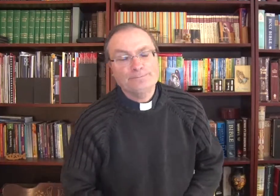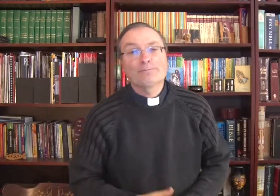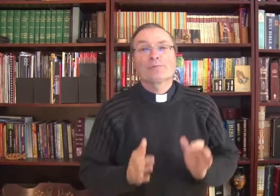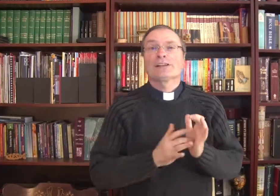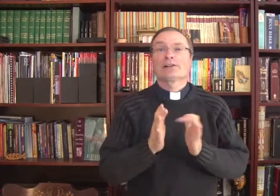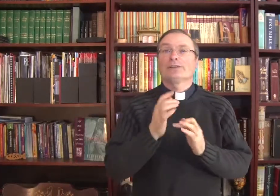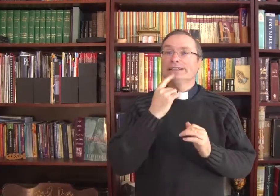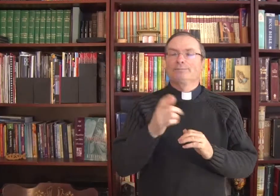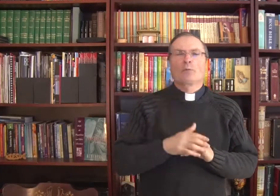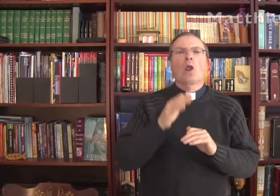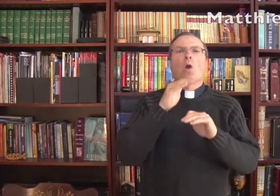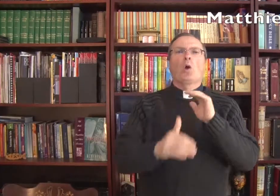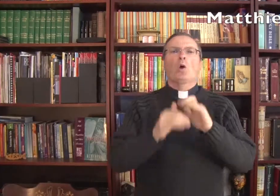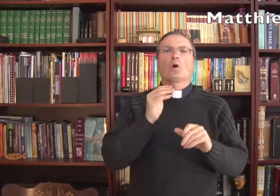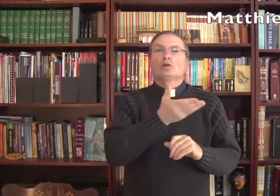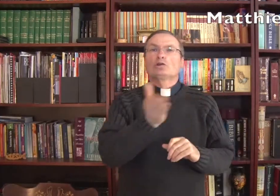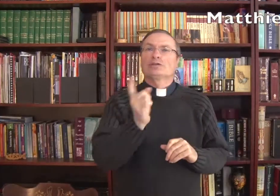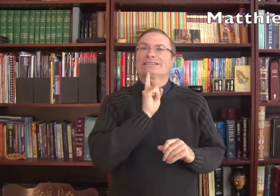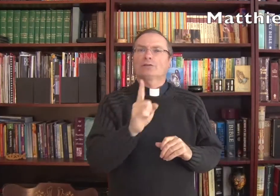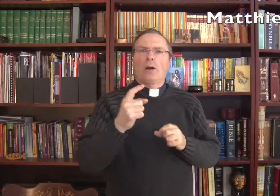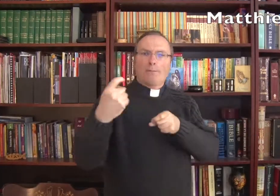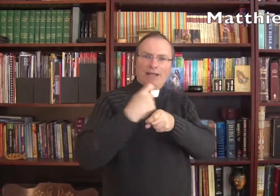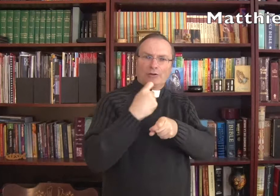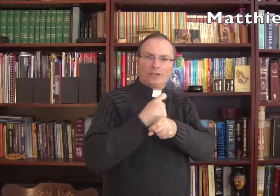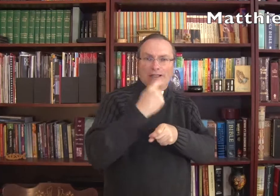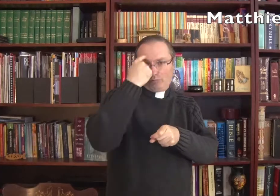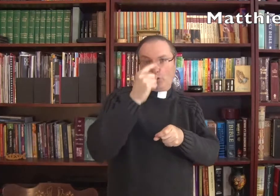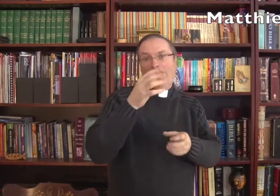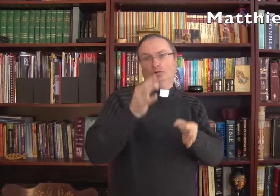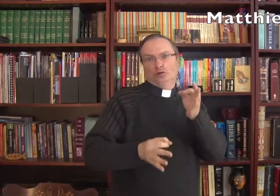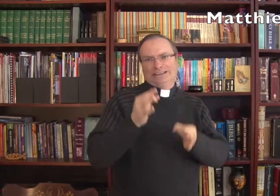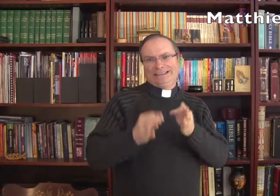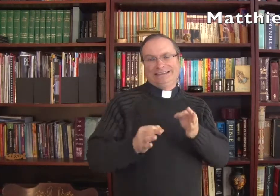Jésus disait: Heureux ceux qui sont persécutés pour la justice,